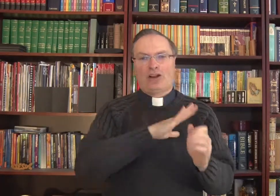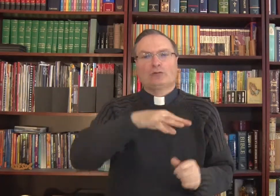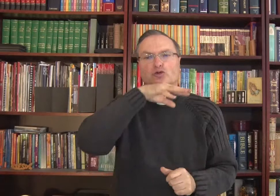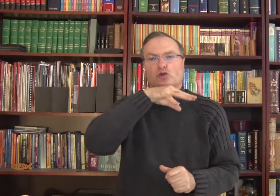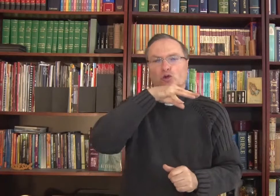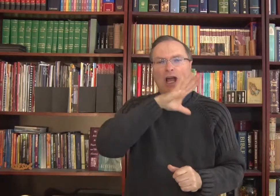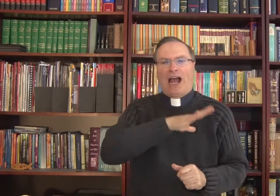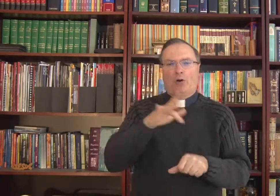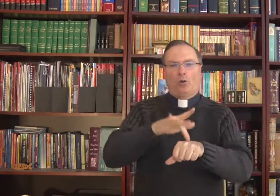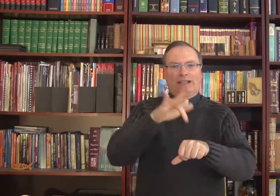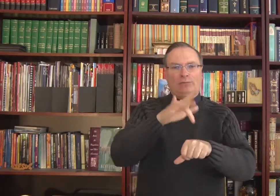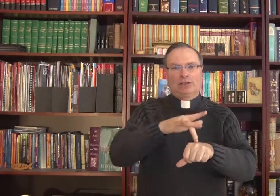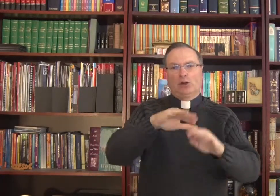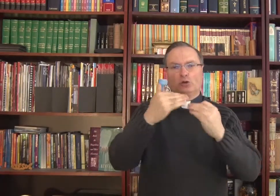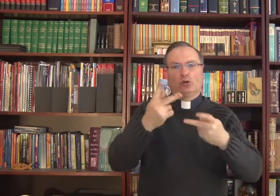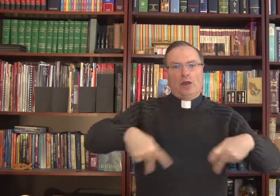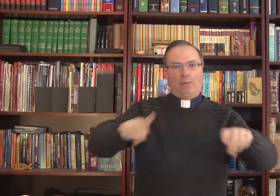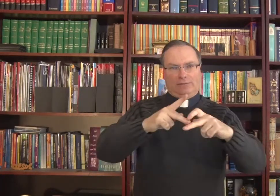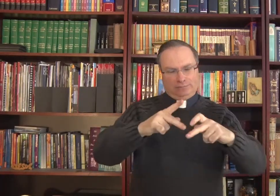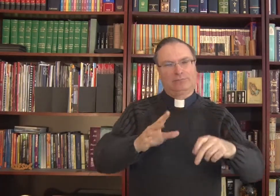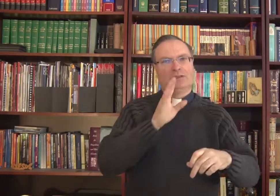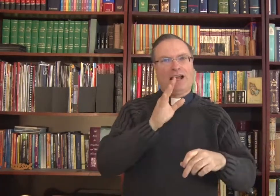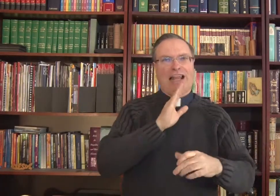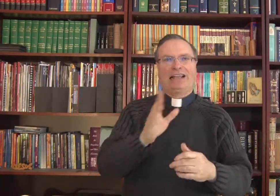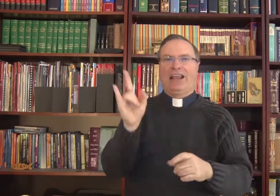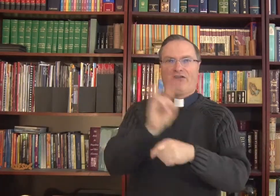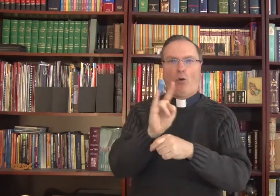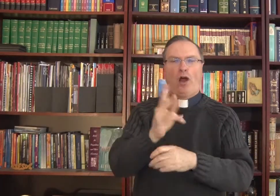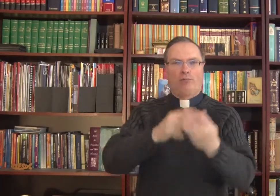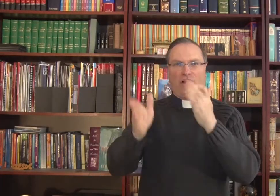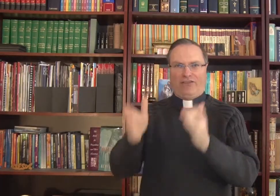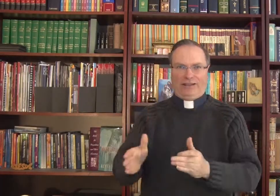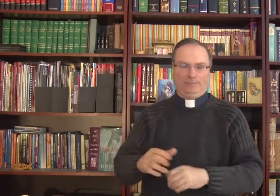que la souillure a contaminé tout le pays.» Il parlait des faux prophètes.